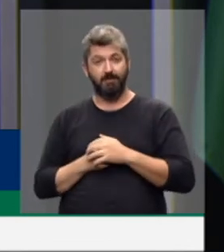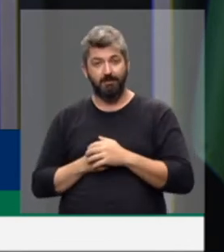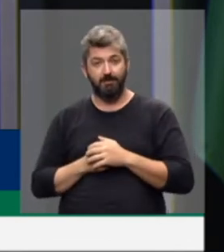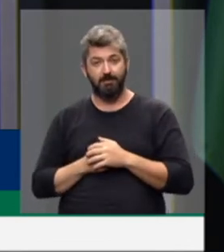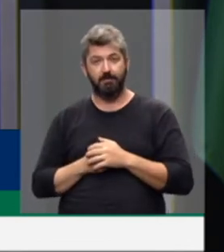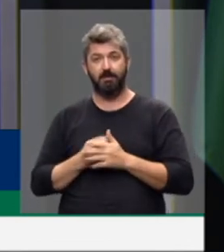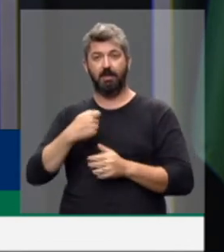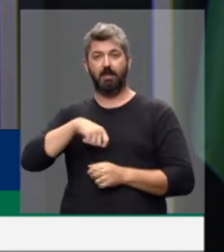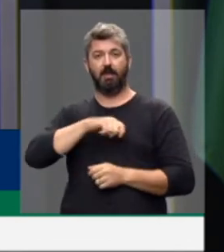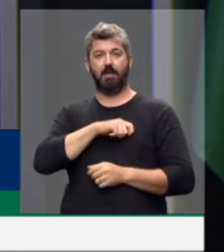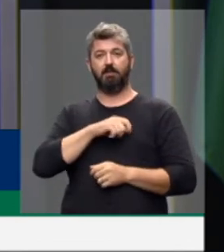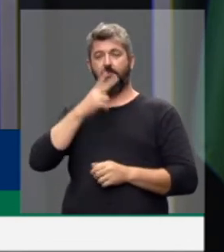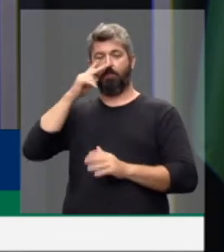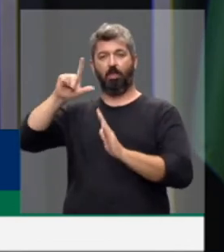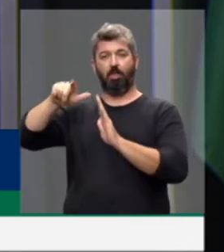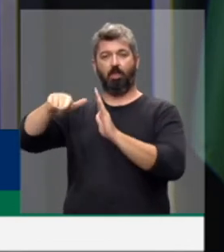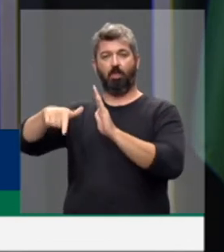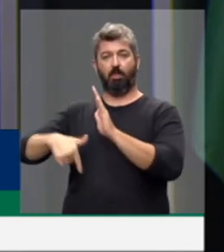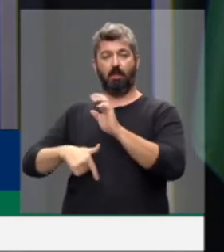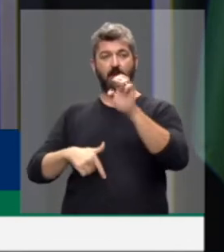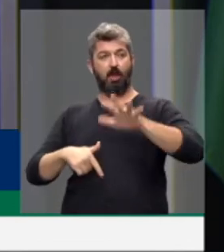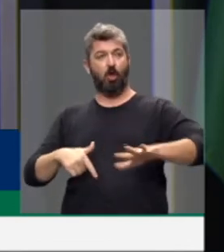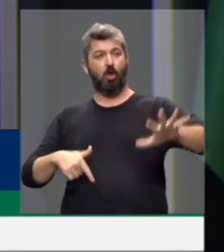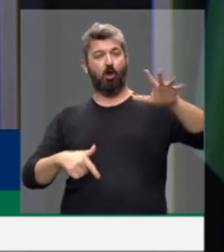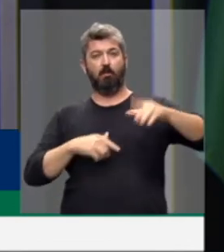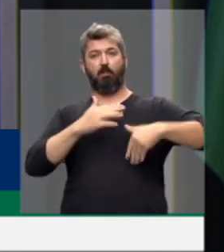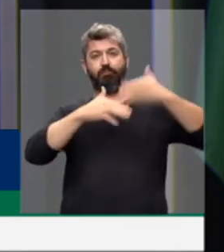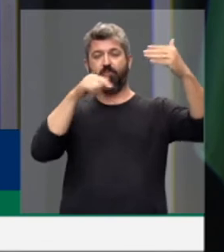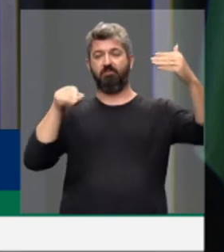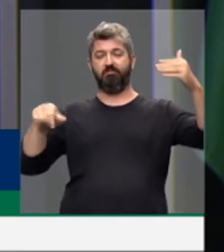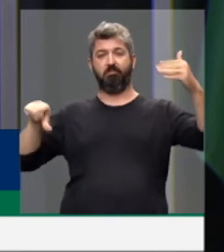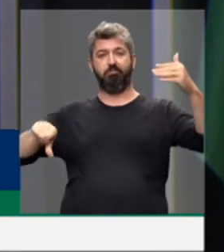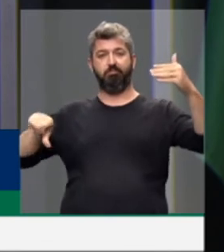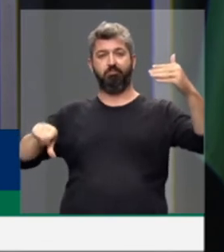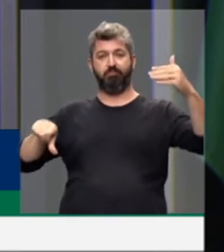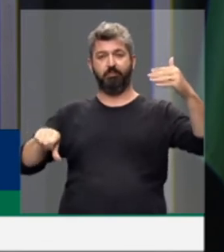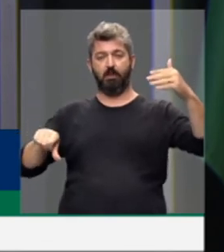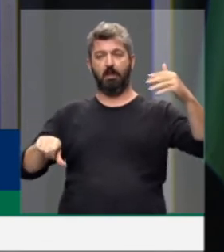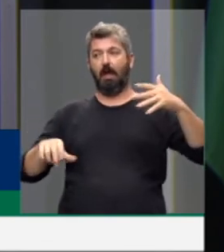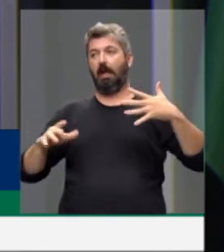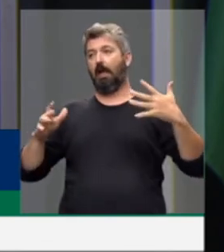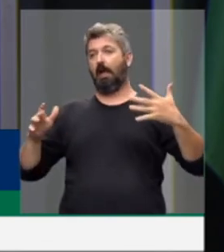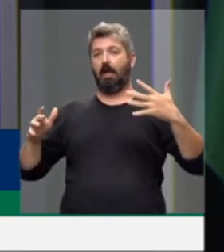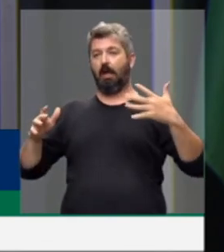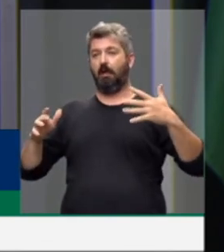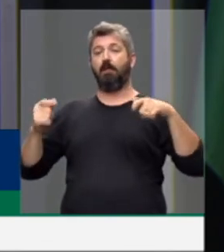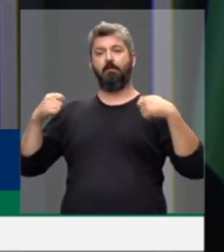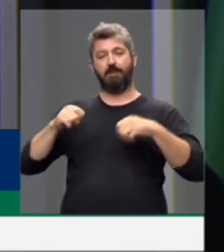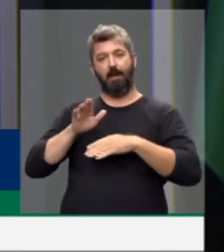ESSE SETOR, DEPOIS ELA RESOLVEU TIRAR O SUBSÍDIOS E O QUE ACONTECEU E FICOU PARA TRAZ DA EUROPA E FEZ UMA